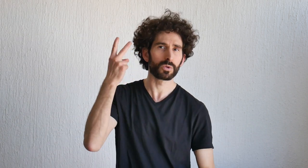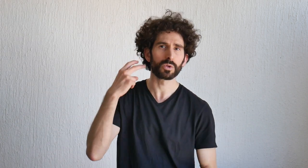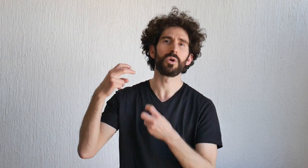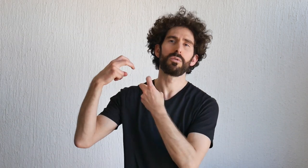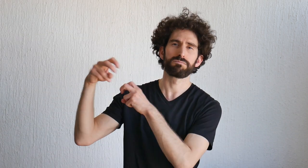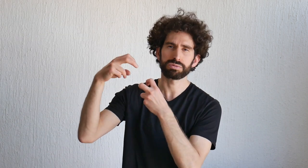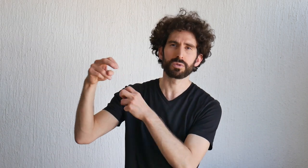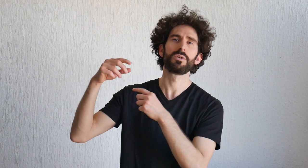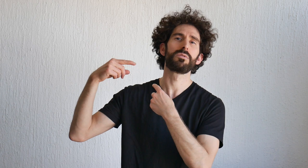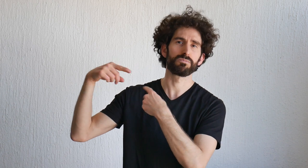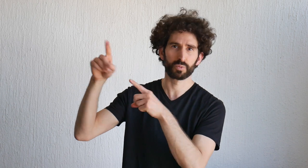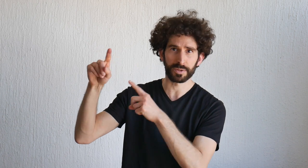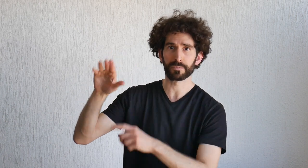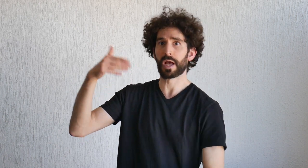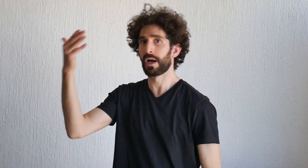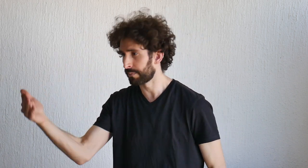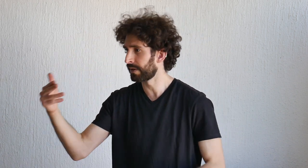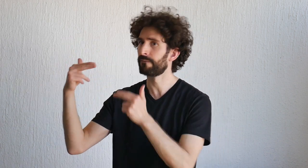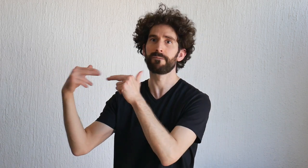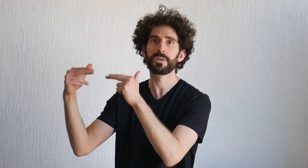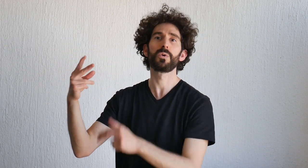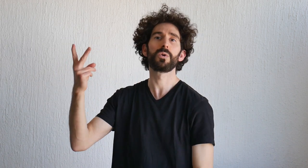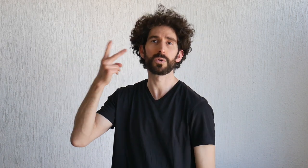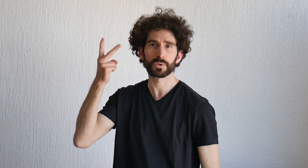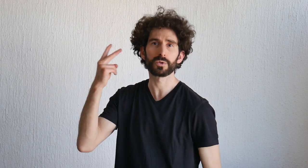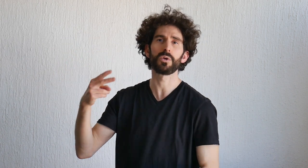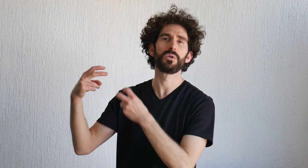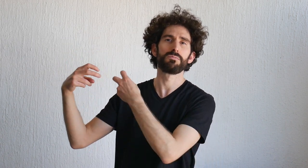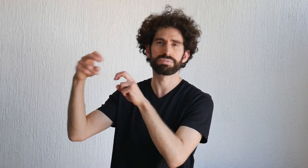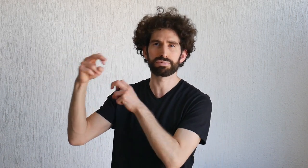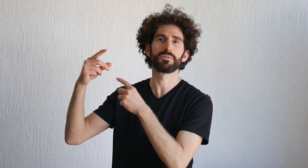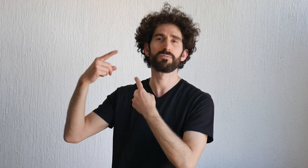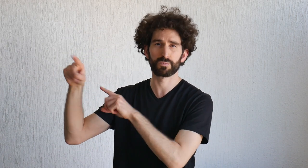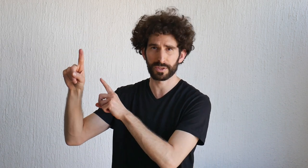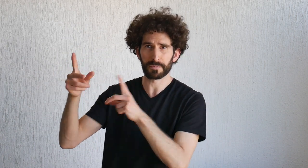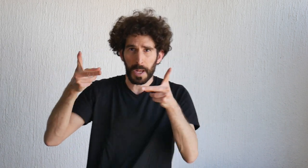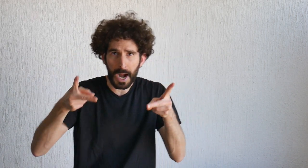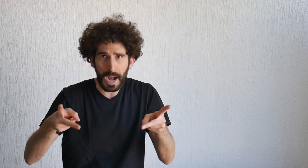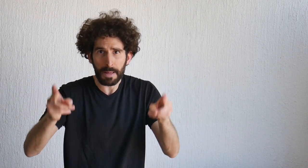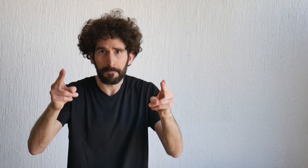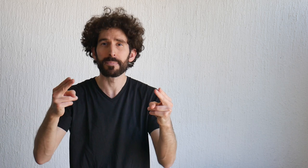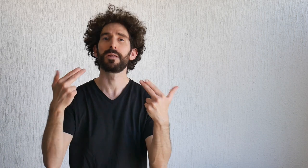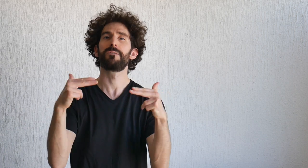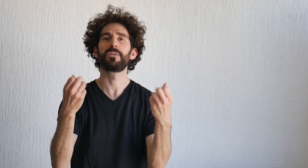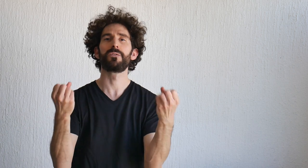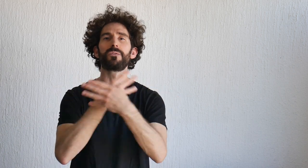présentent de la musique et du bruitage. Après, les vidéos des entendants présentent aussi de la musique et du bruit. Alors que pendant la projection